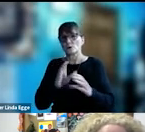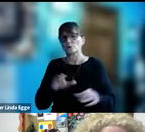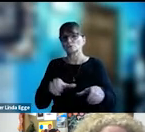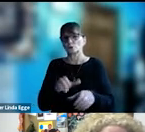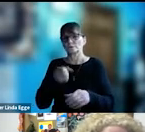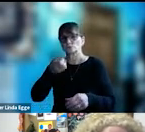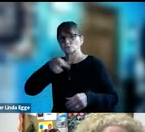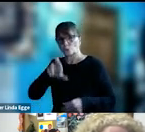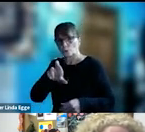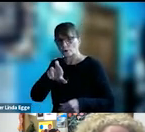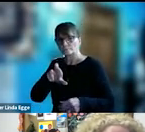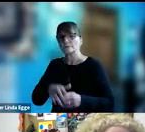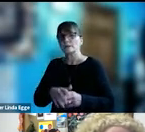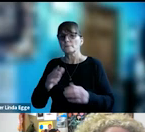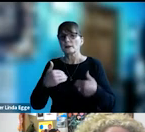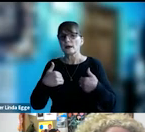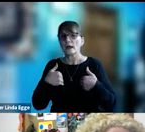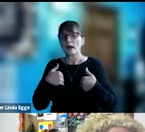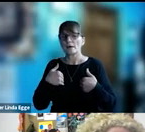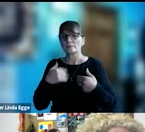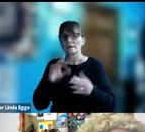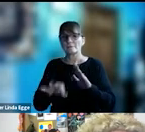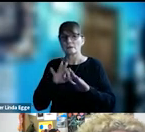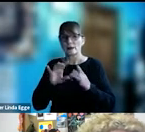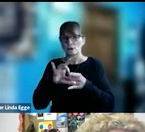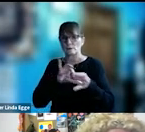Pero crear relaciones